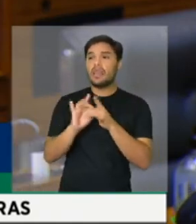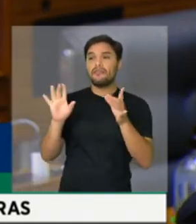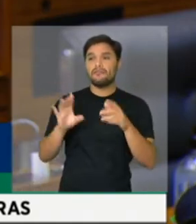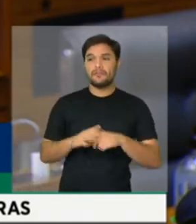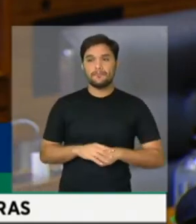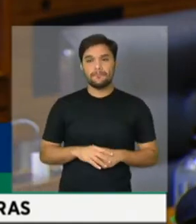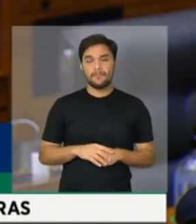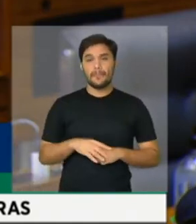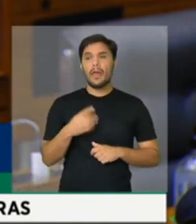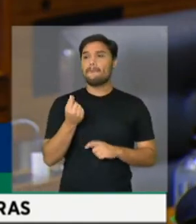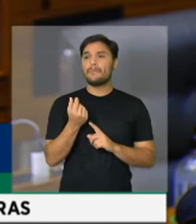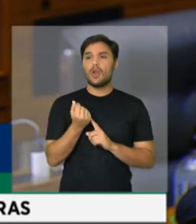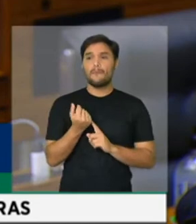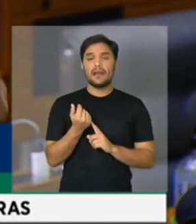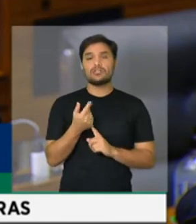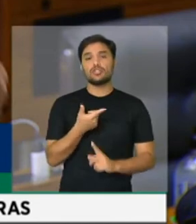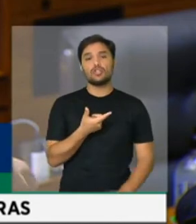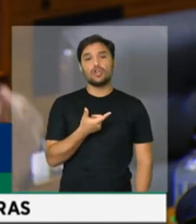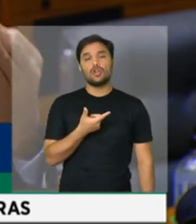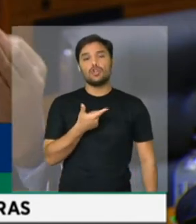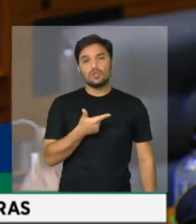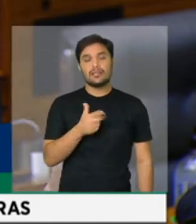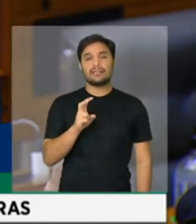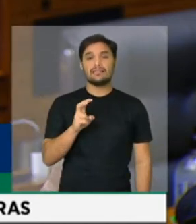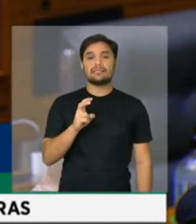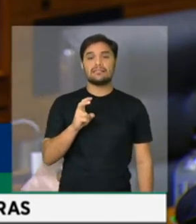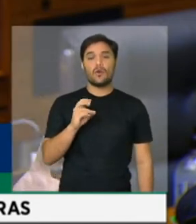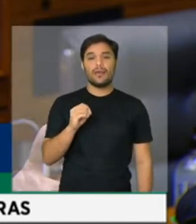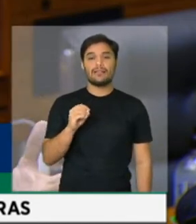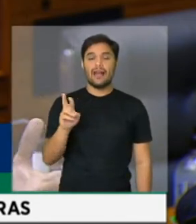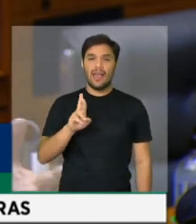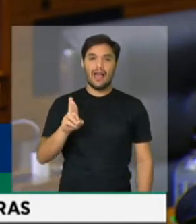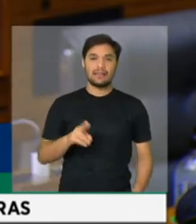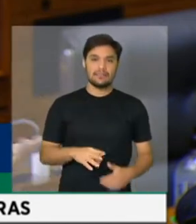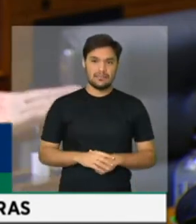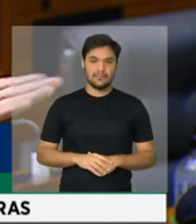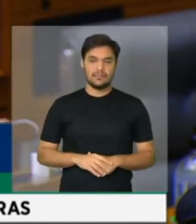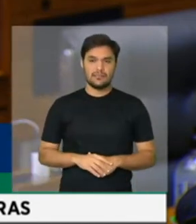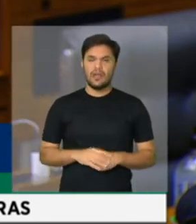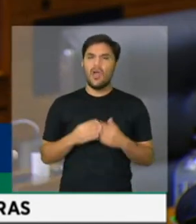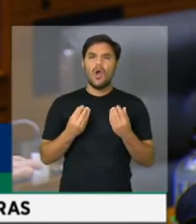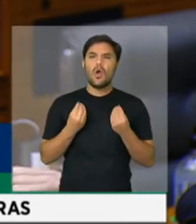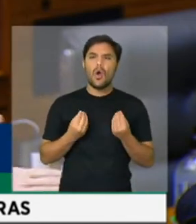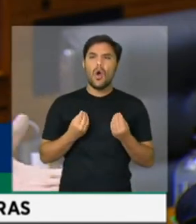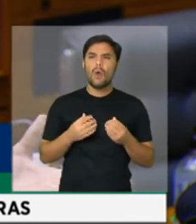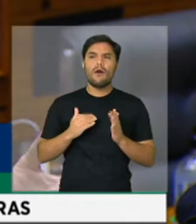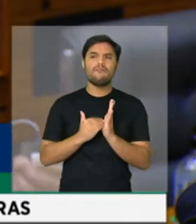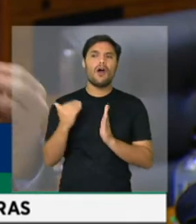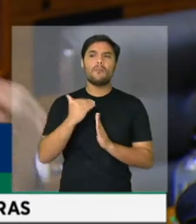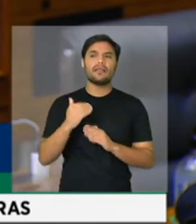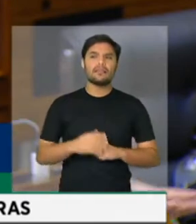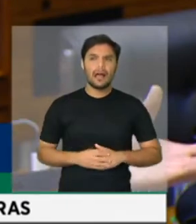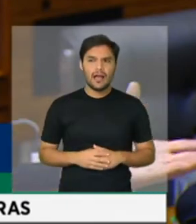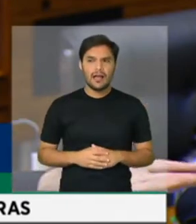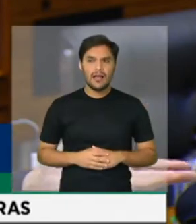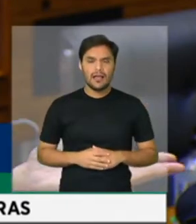ELETROBRAS HOJE É COTS ADA A UM PREÇO DE 60 REAIS O MEGAWATT. E O PROJETO PROPÕE QUE ESSA ENERGIA SEJA